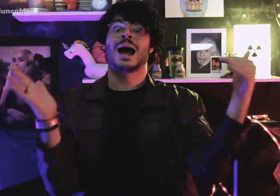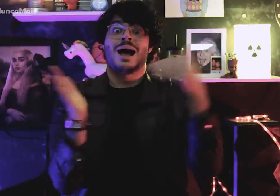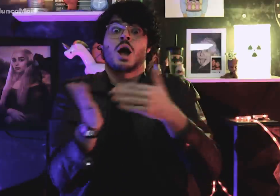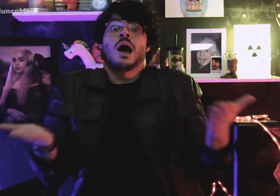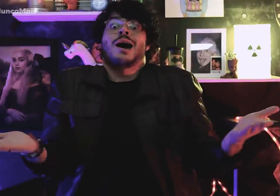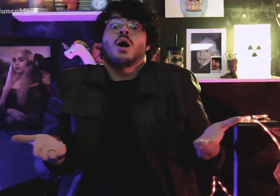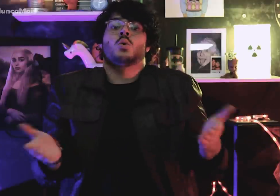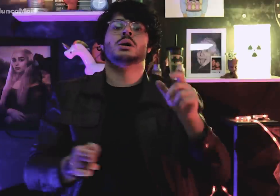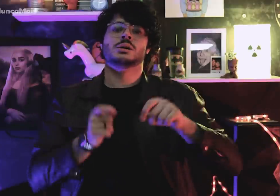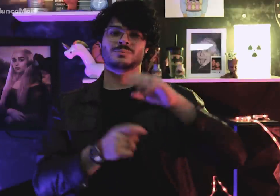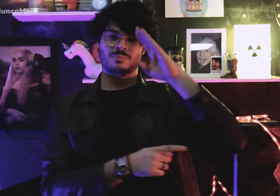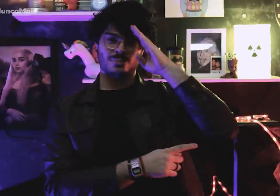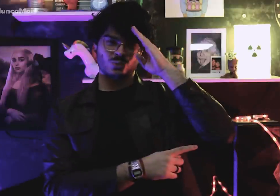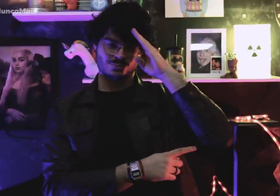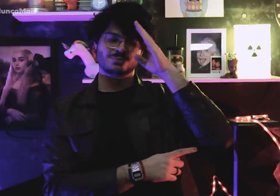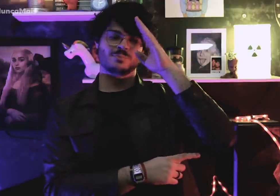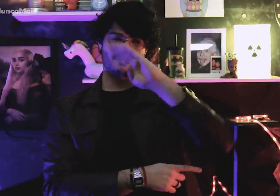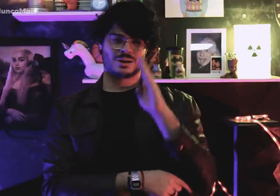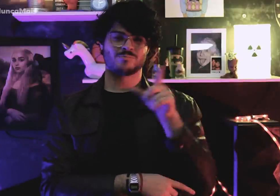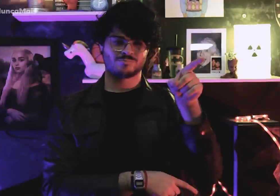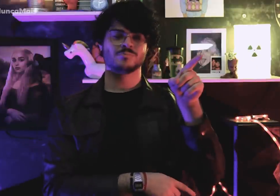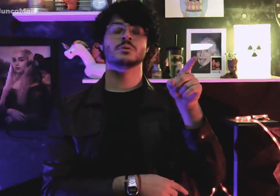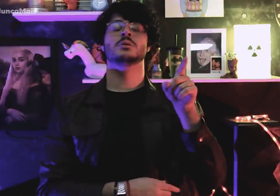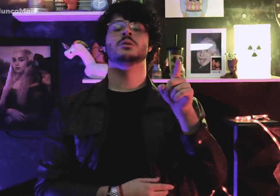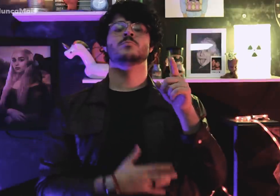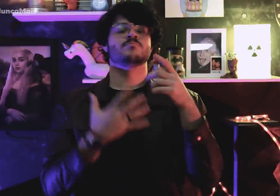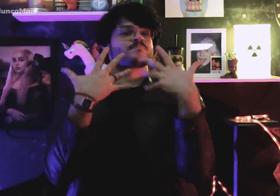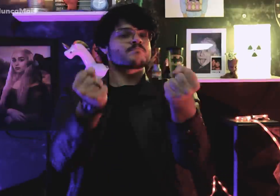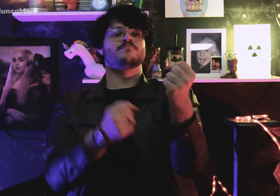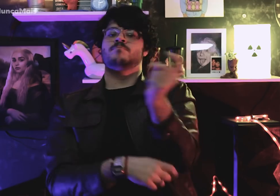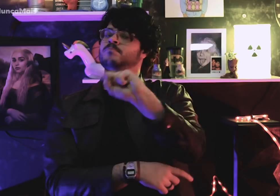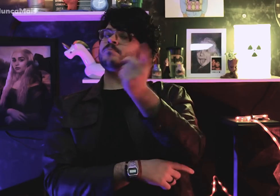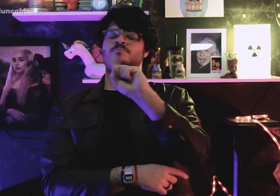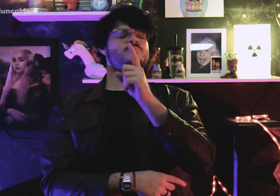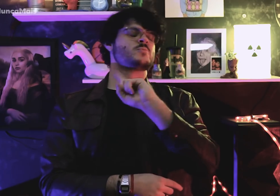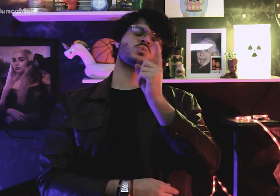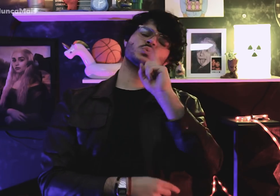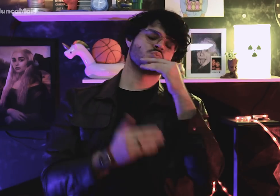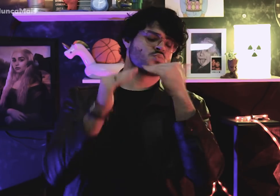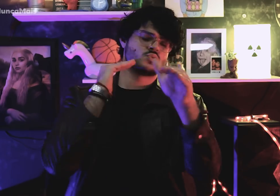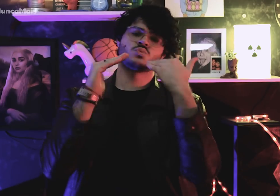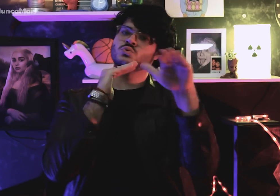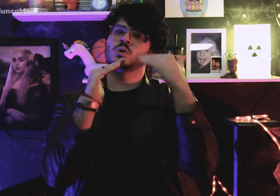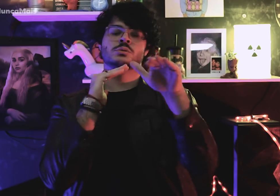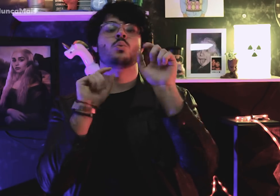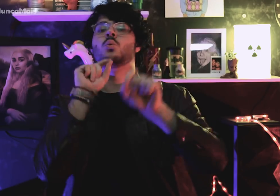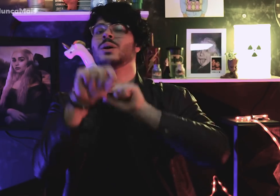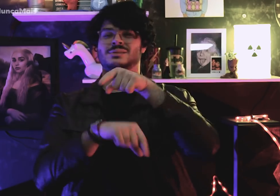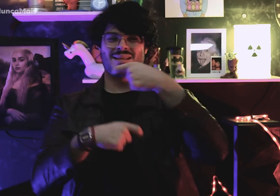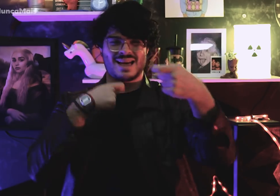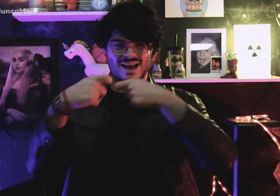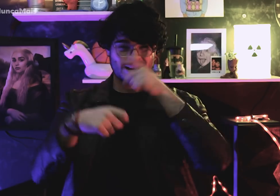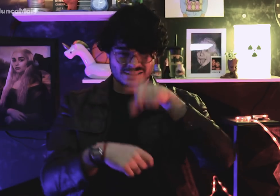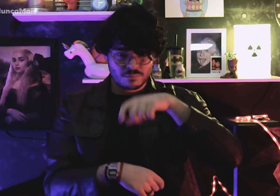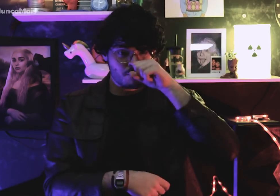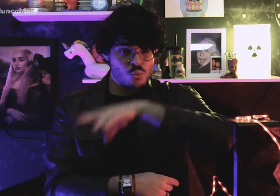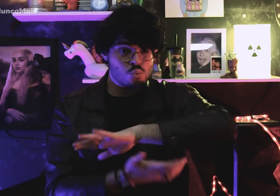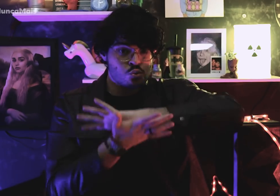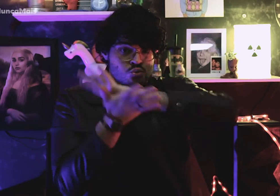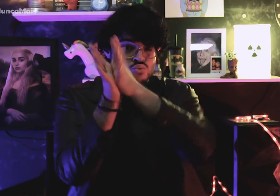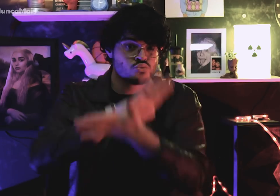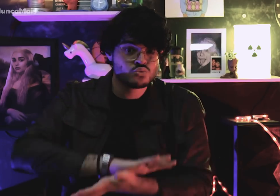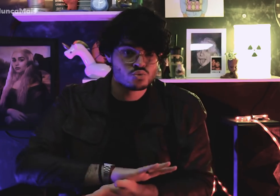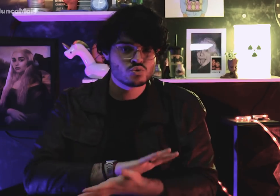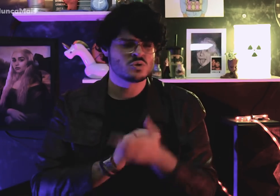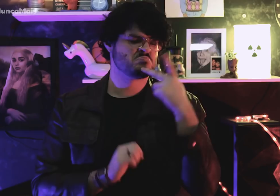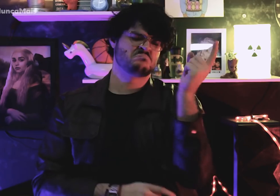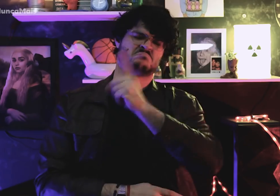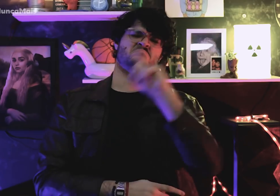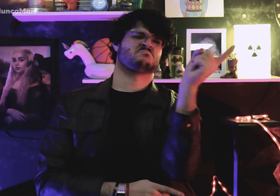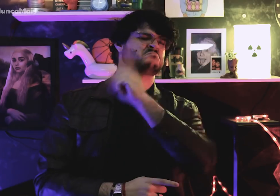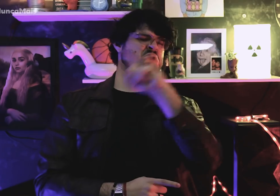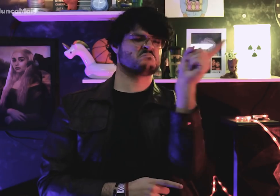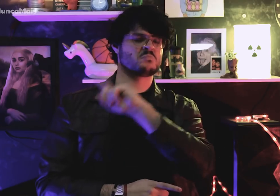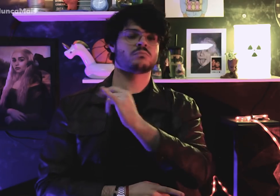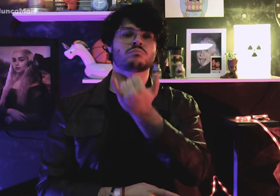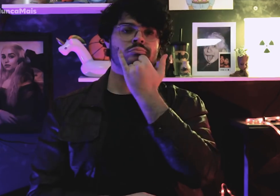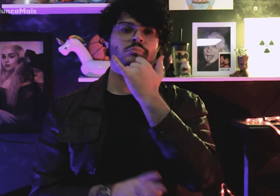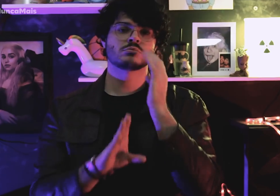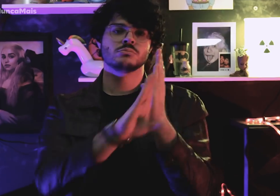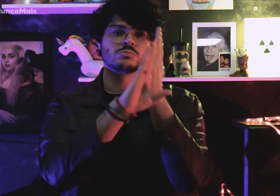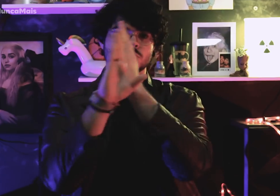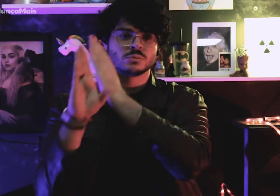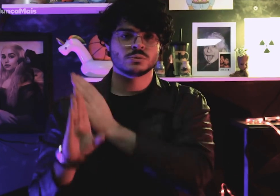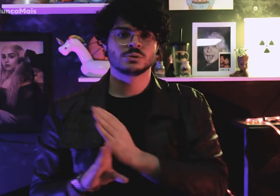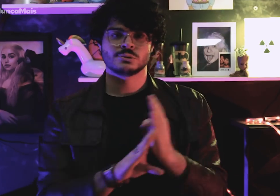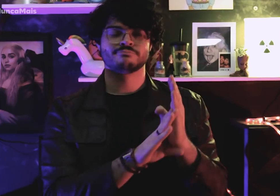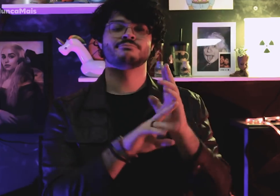As forças Armadas ainda negam as atrocidades, no entanto foram encontradas provas